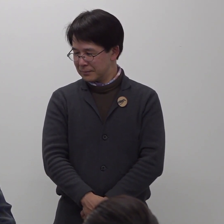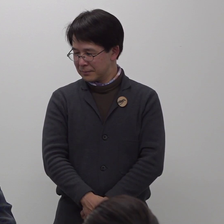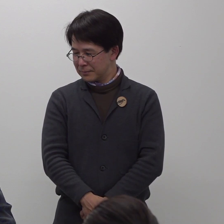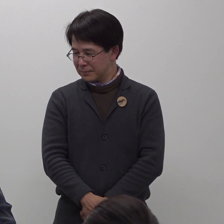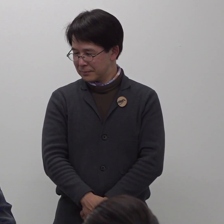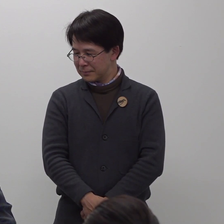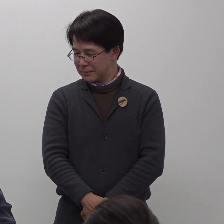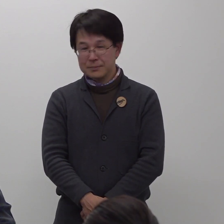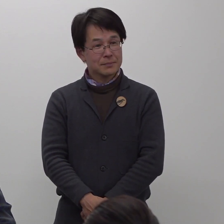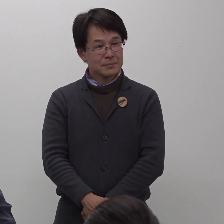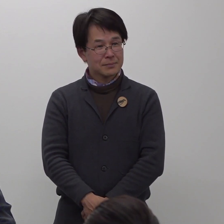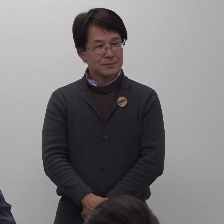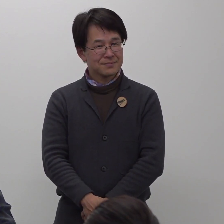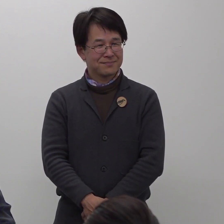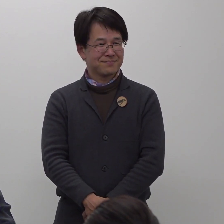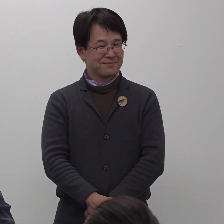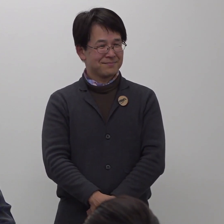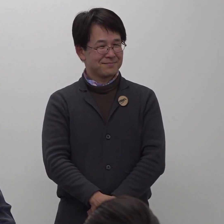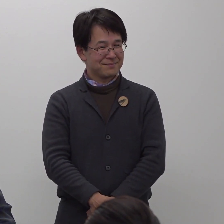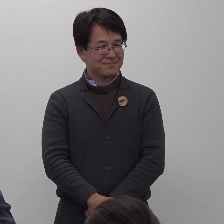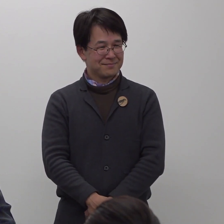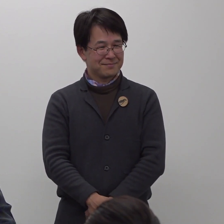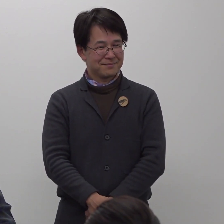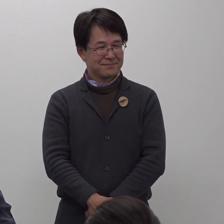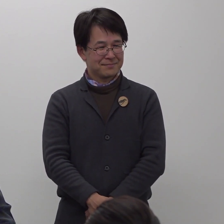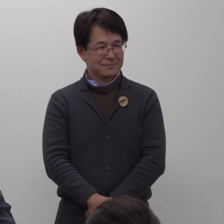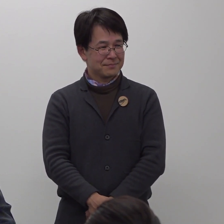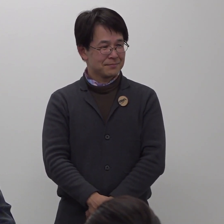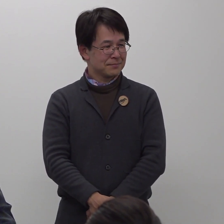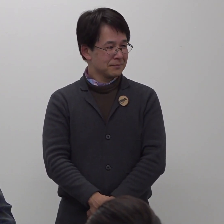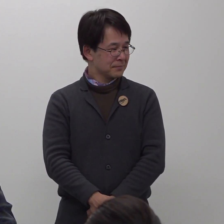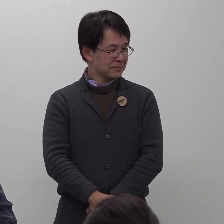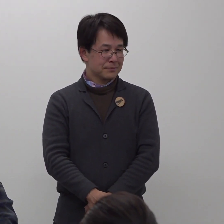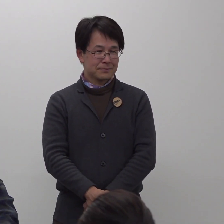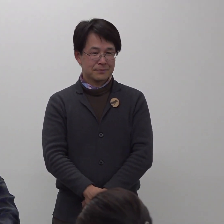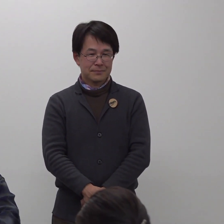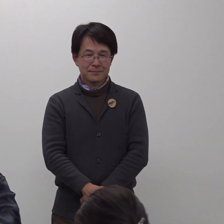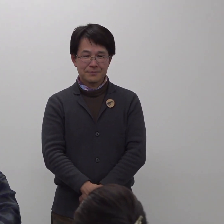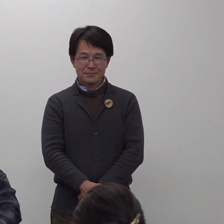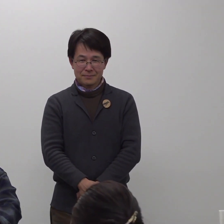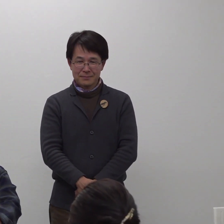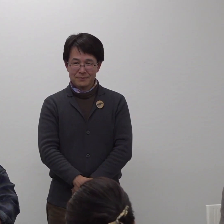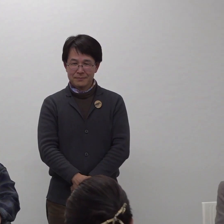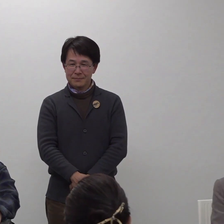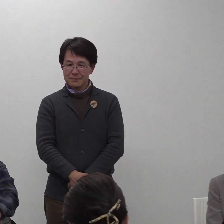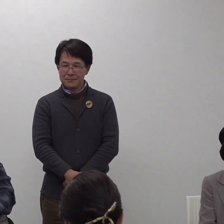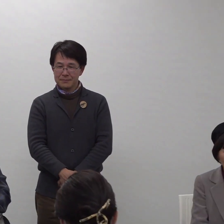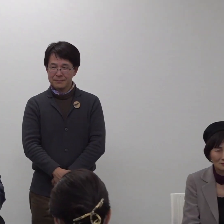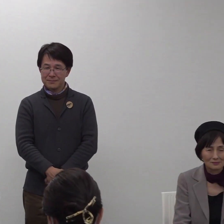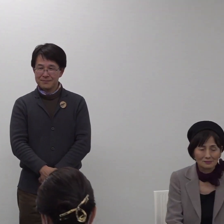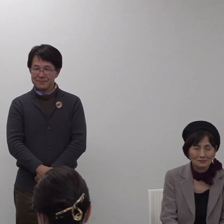橋爪）ぜひ声をかけていただいて 犬には声をかけないでくださいとお願いしてますけど